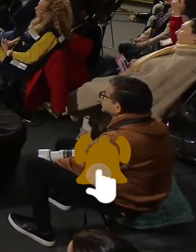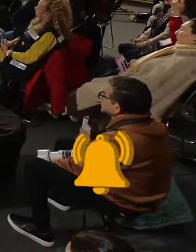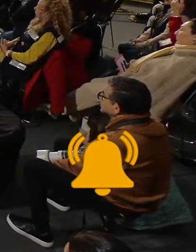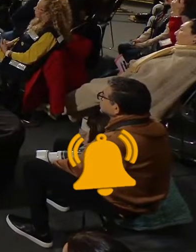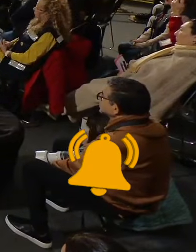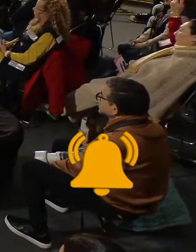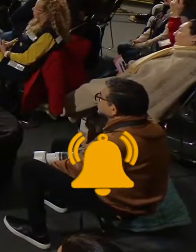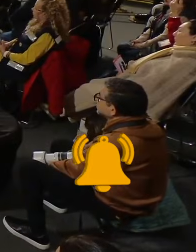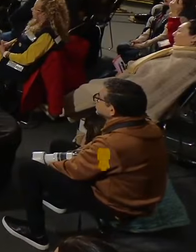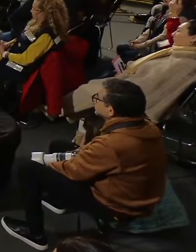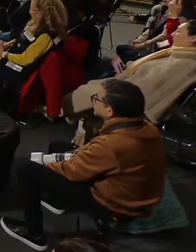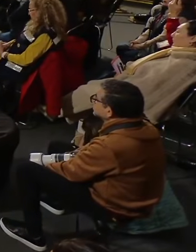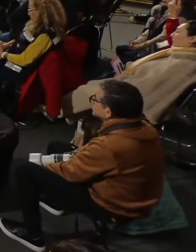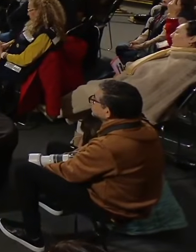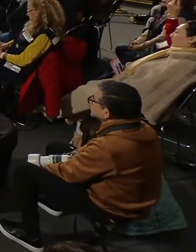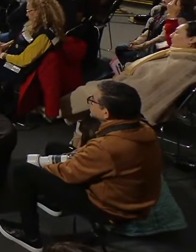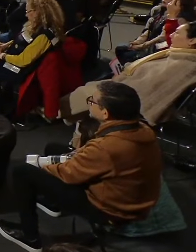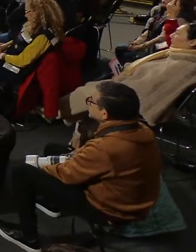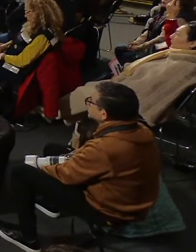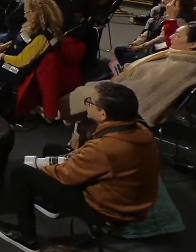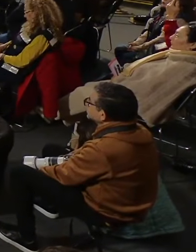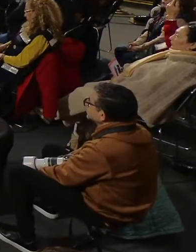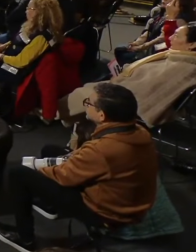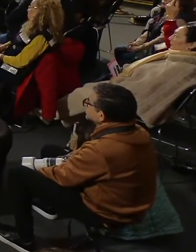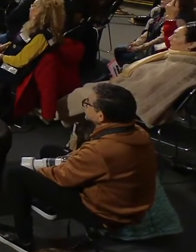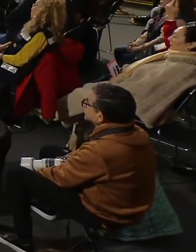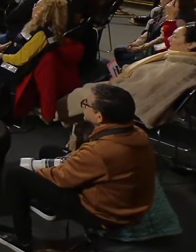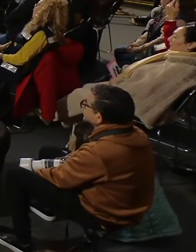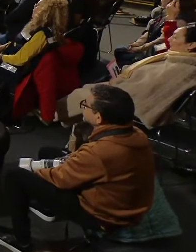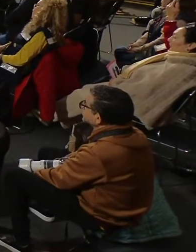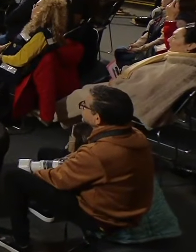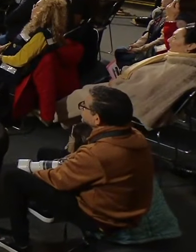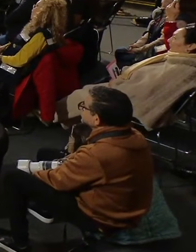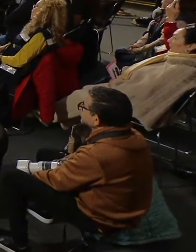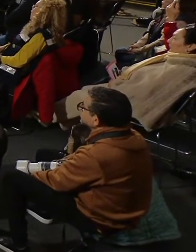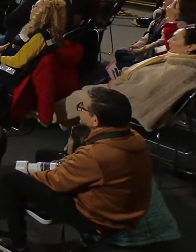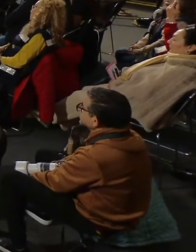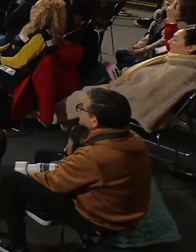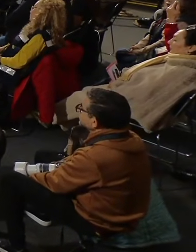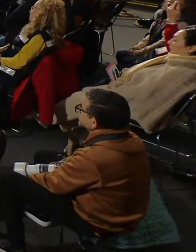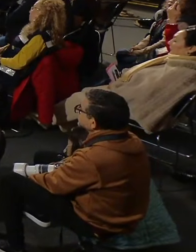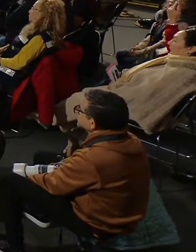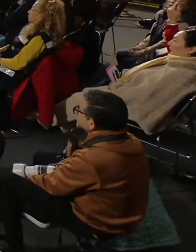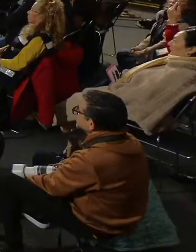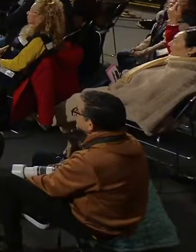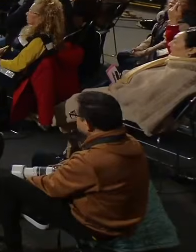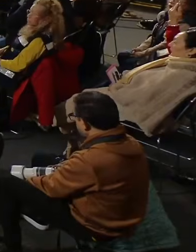cualquier cantidad de estudios clínicos. Eh, y esta posibilidad creo que ya la está viendo y